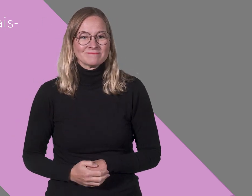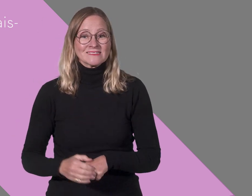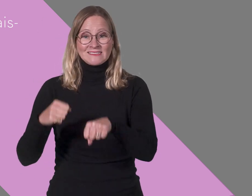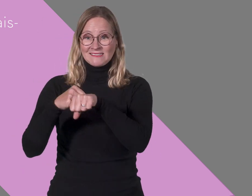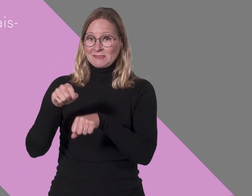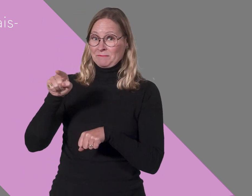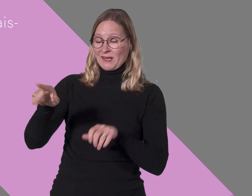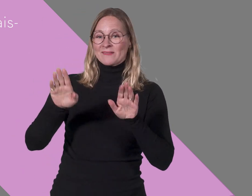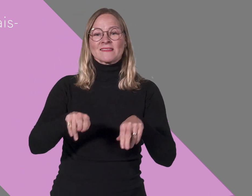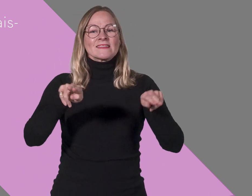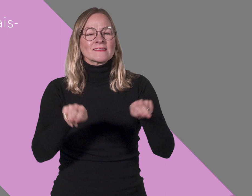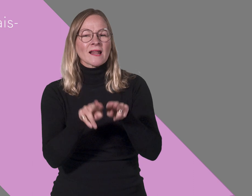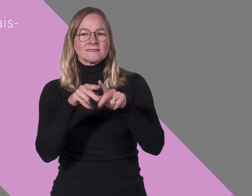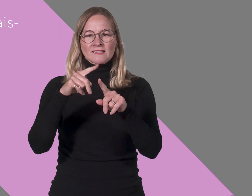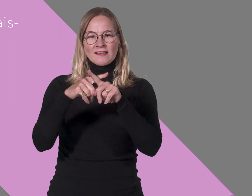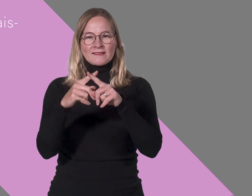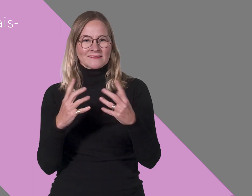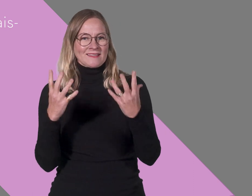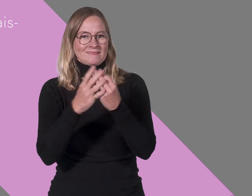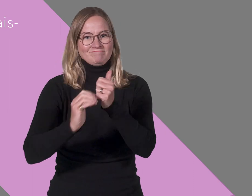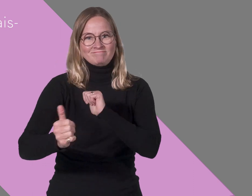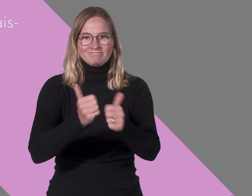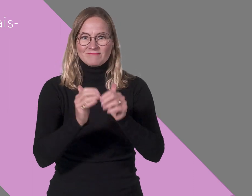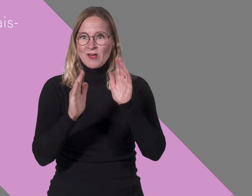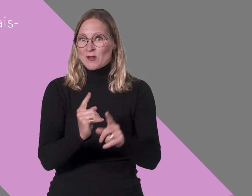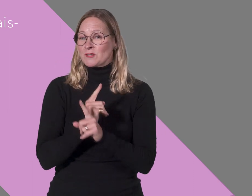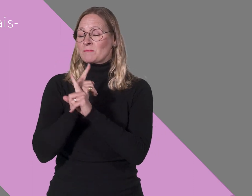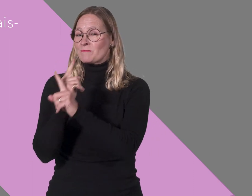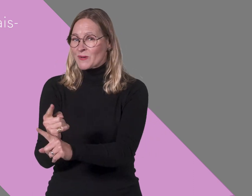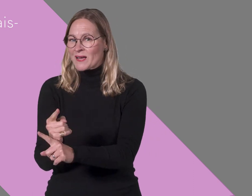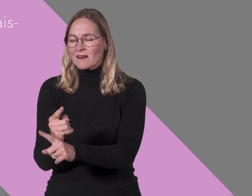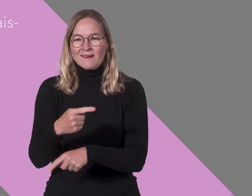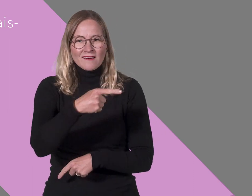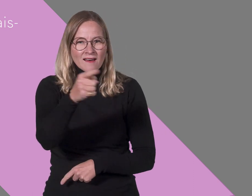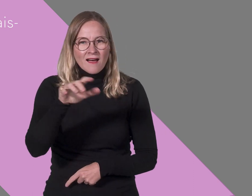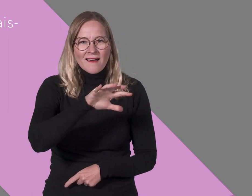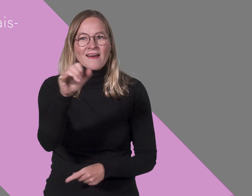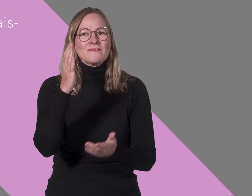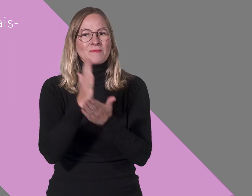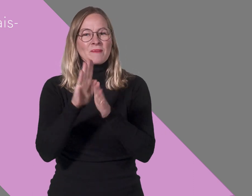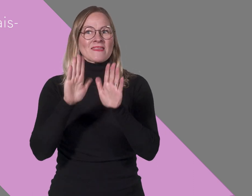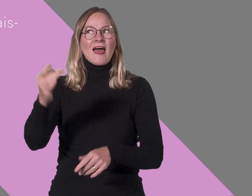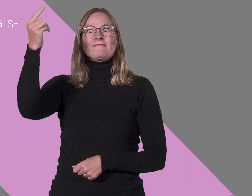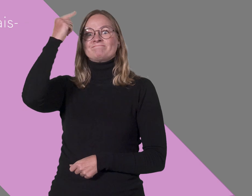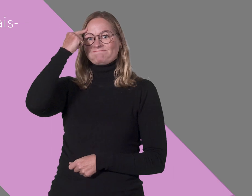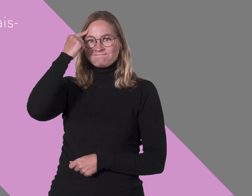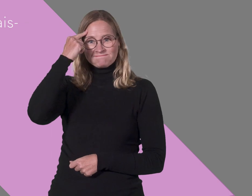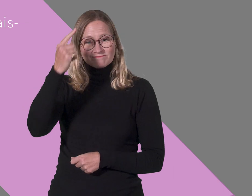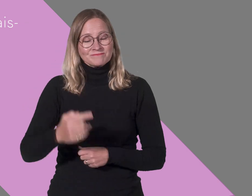jonka osallistuminen Tanssii tähtien kanssa -kilpailuun - jäi varmasti kaikkien mieleen!